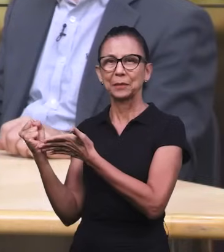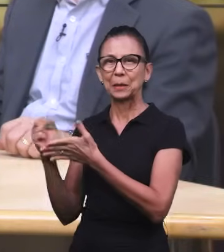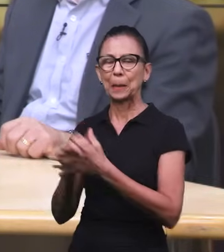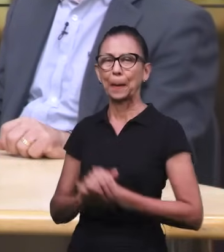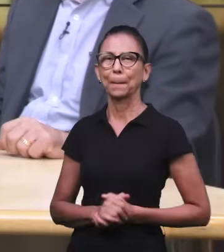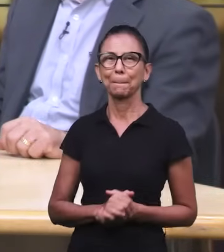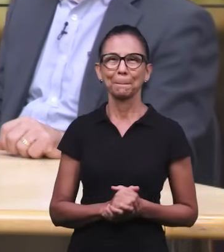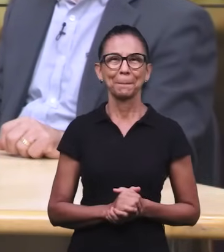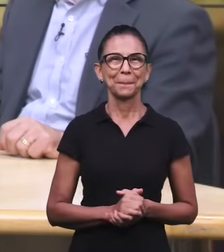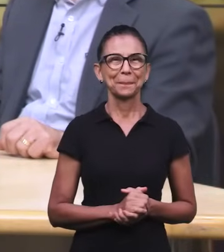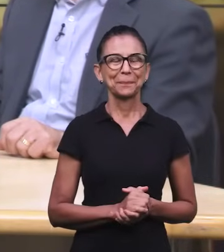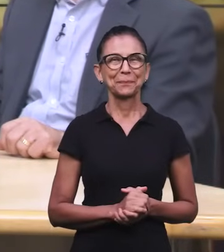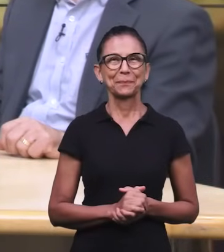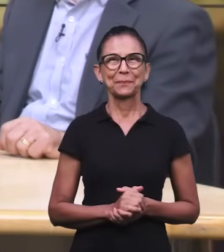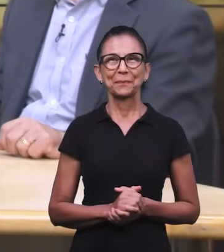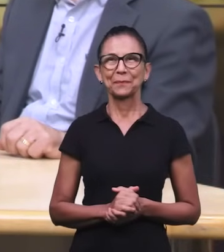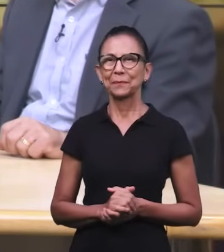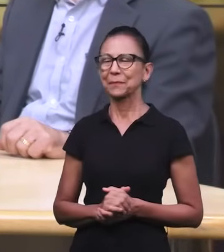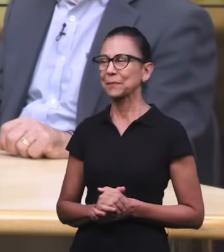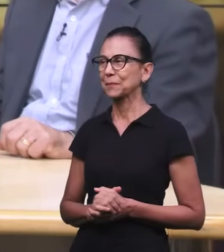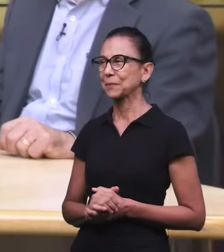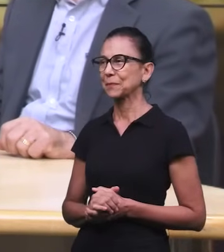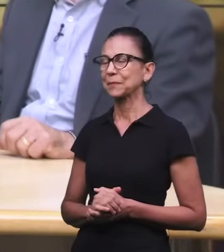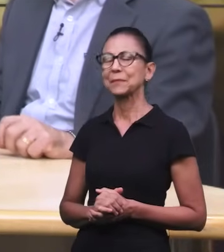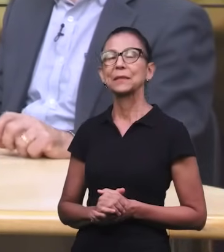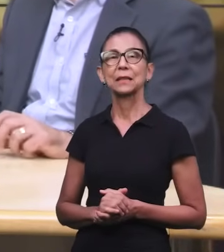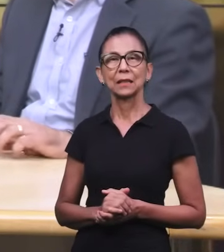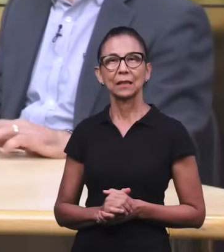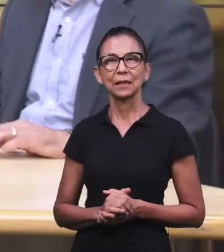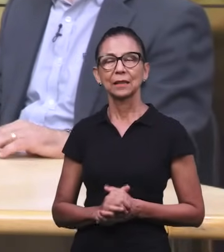ao final vamos estar aqui na próxima se Deus quiser né se Deus quiser estaremos aqui Amém